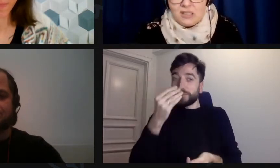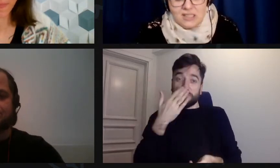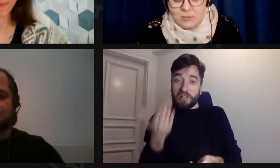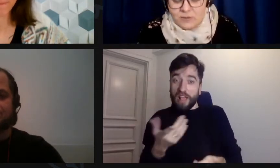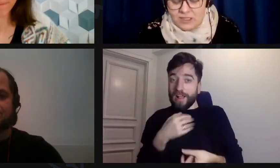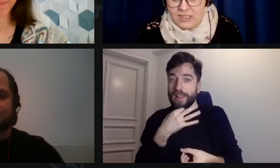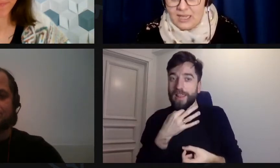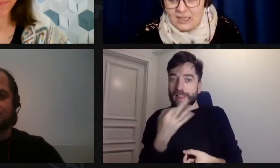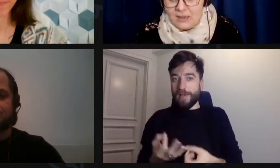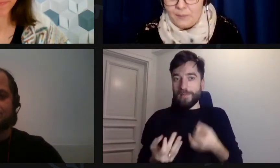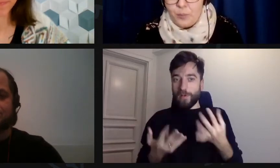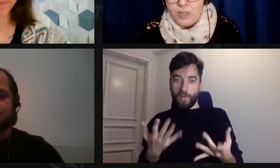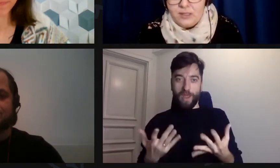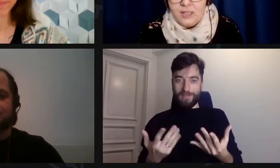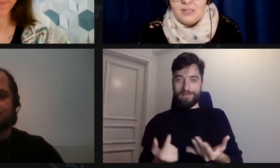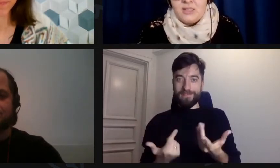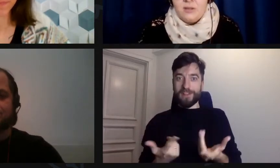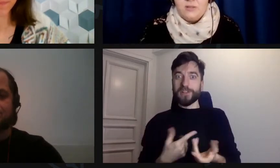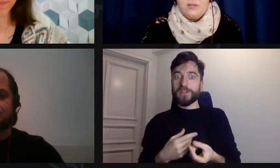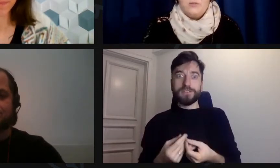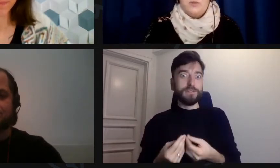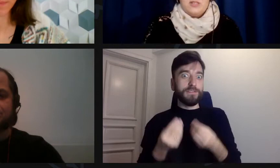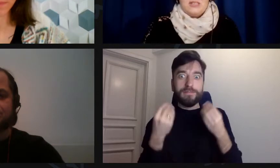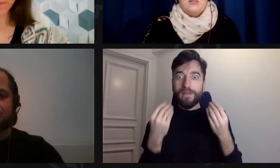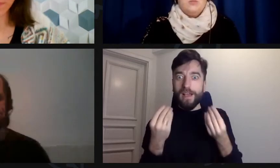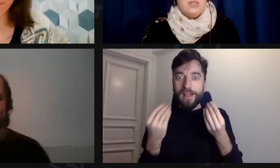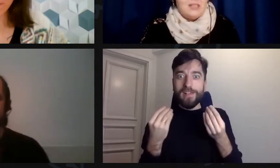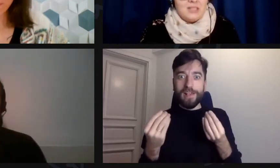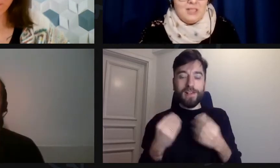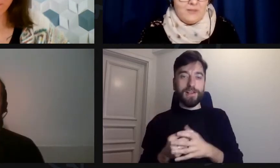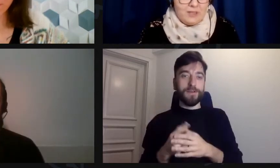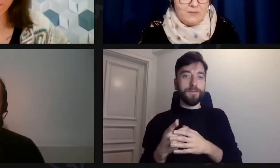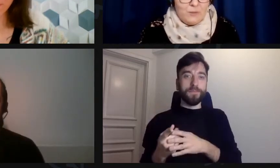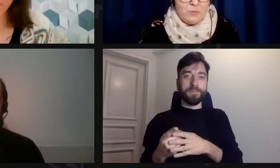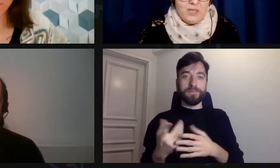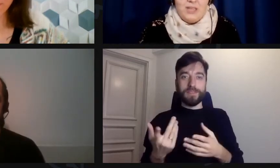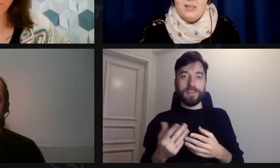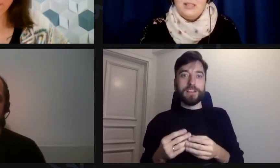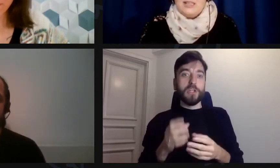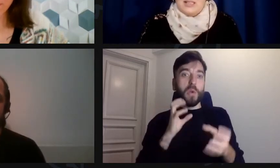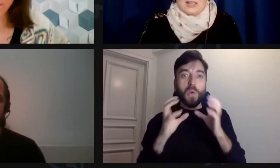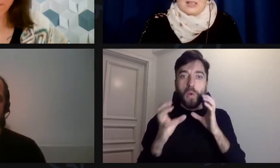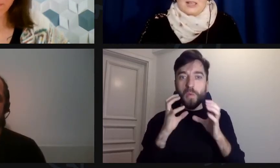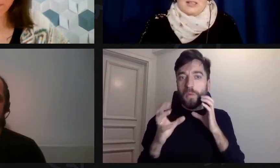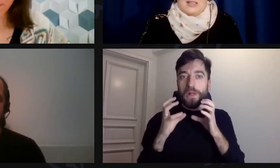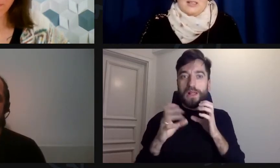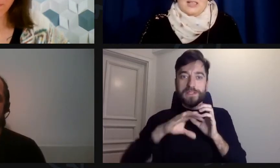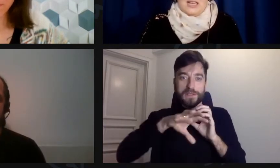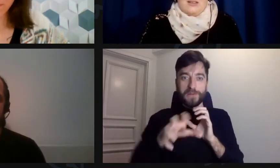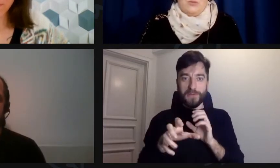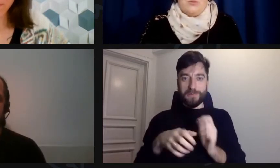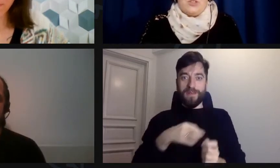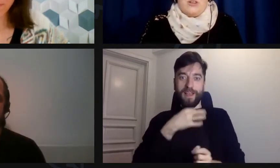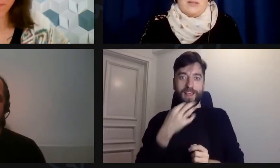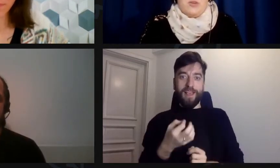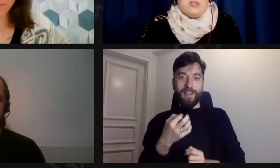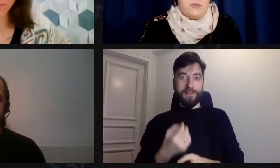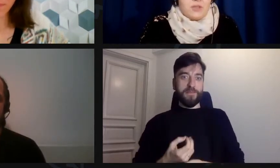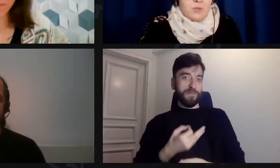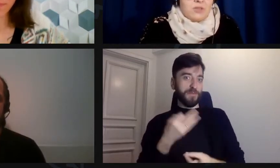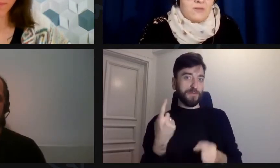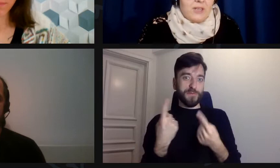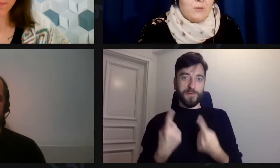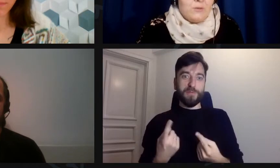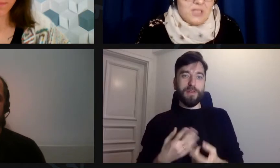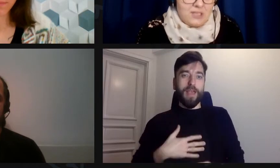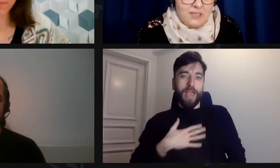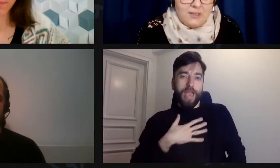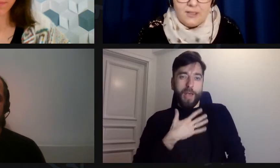jest to niesamowite jak płynnie zachodzą procesu komunikacyjne. Jak dużo emocji w sobie odkrywają w sobie dzieci.